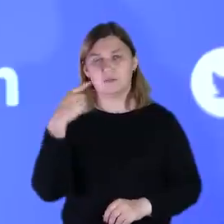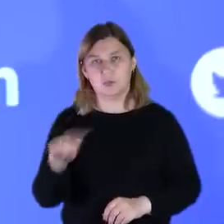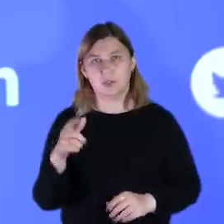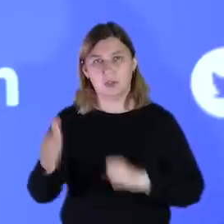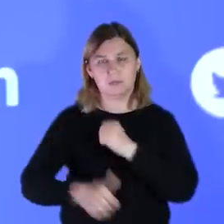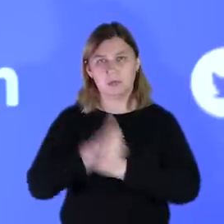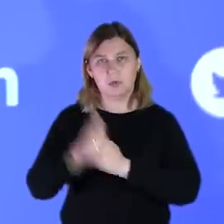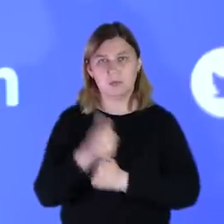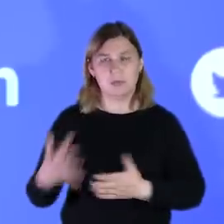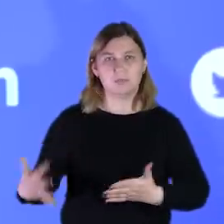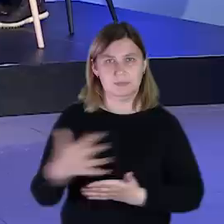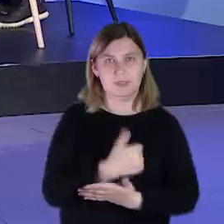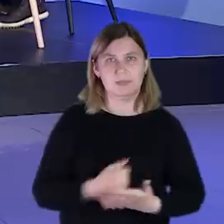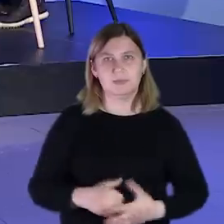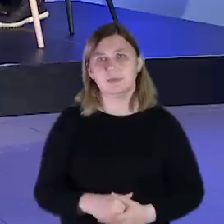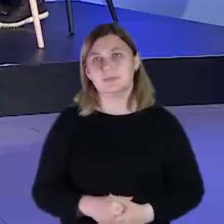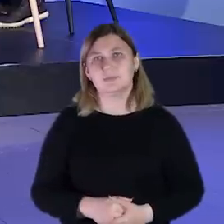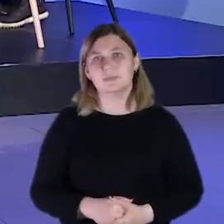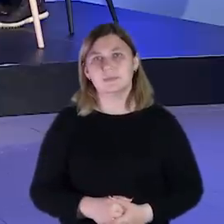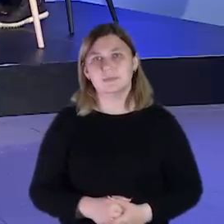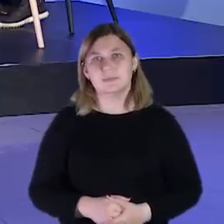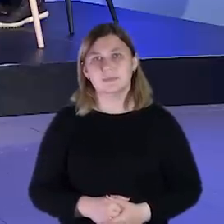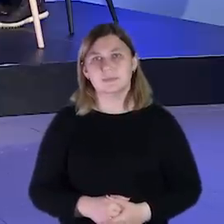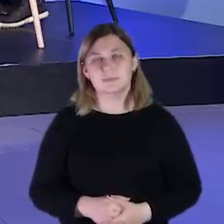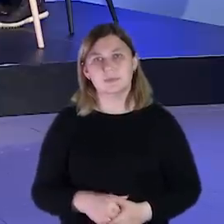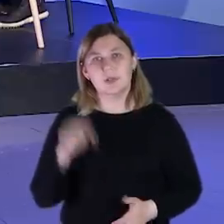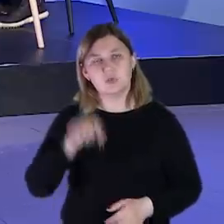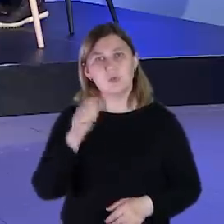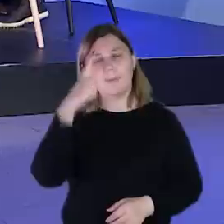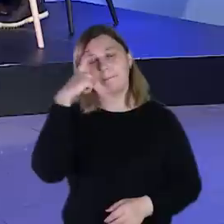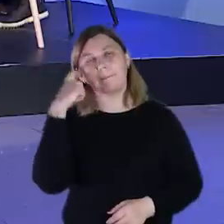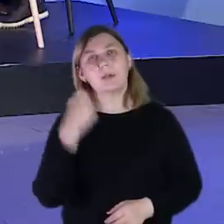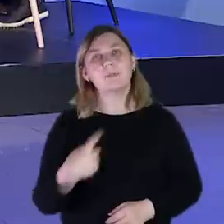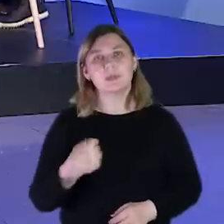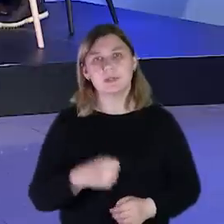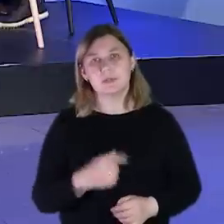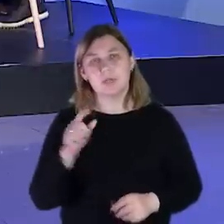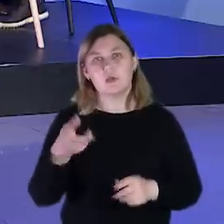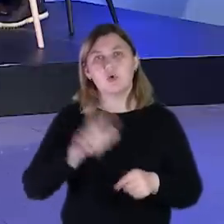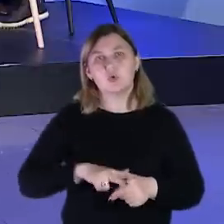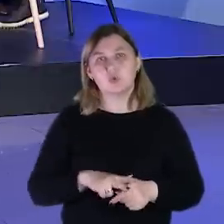tych dokumentów właśnie pozyskiwane. -Tutaj pamiętajmy o tym, że ci, którzy wchodzili w